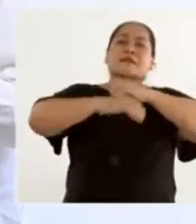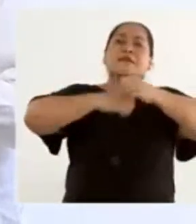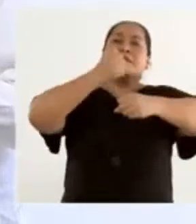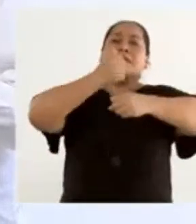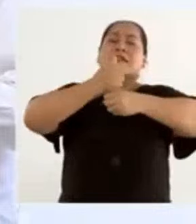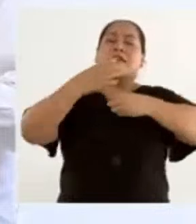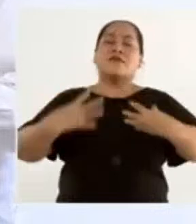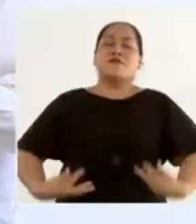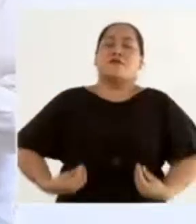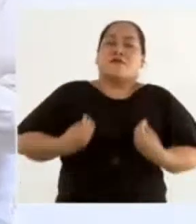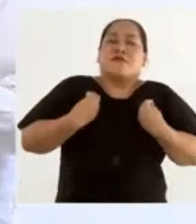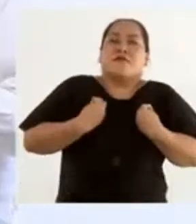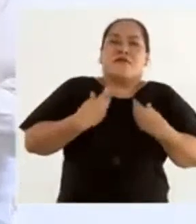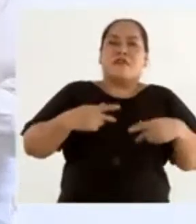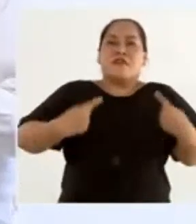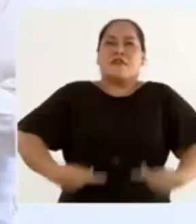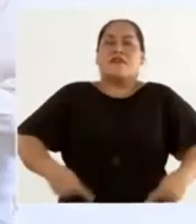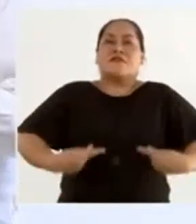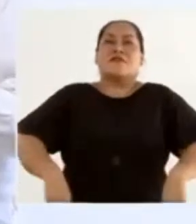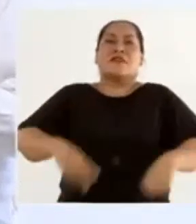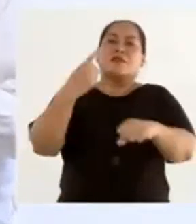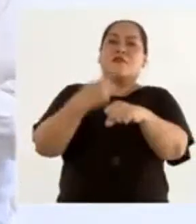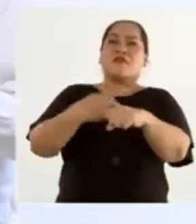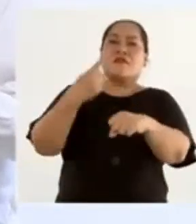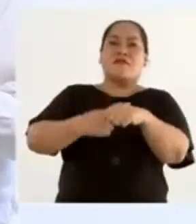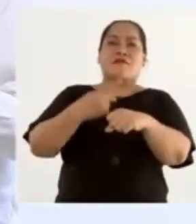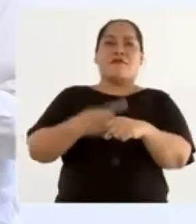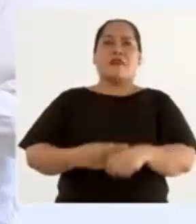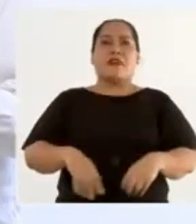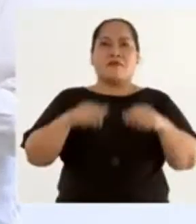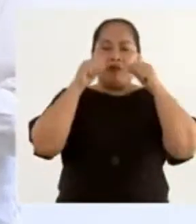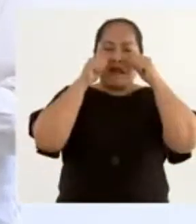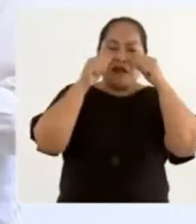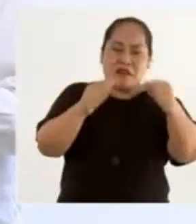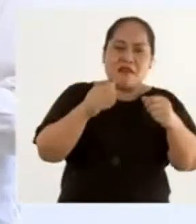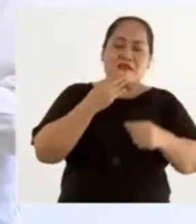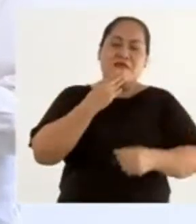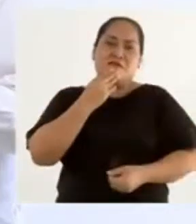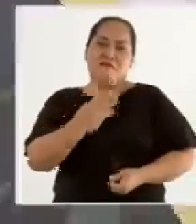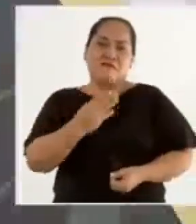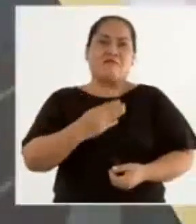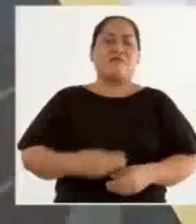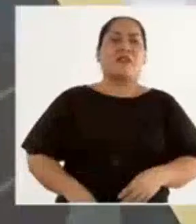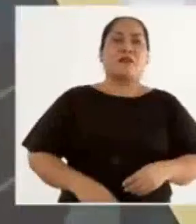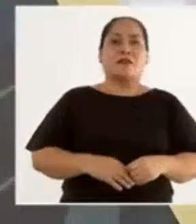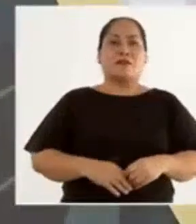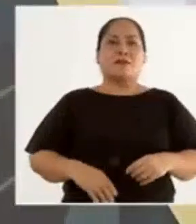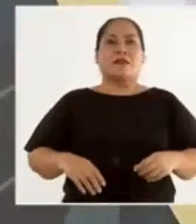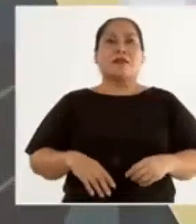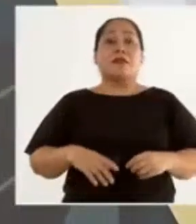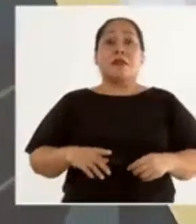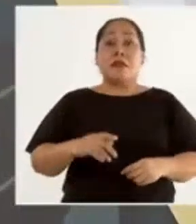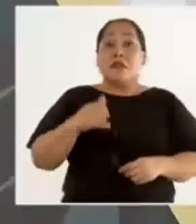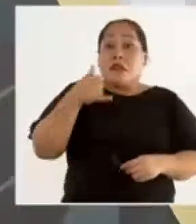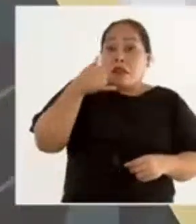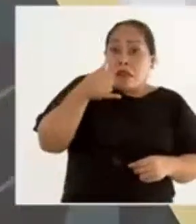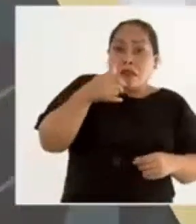sino como mencionó el doctor Schrz, tienen todavía la posibilidad de un trasplante renal.